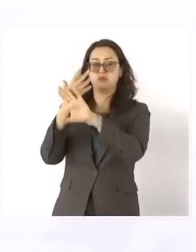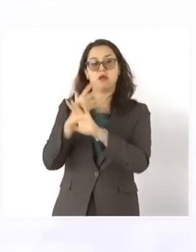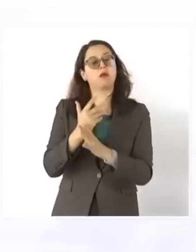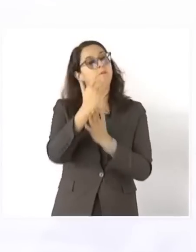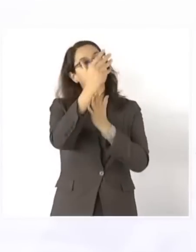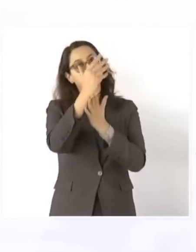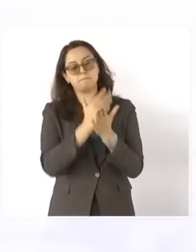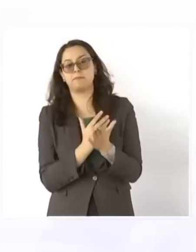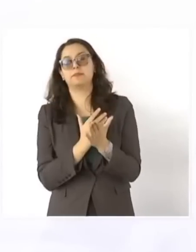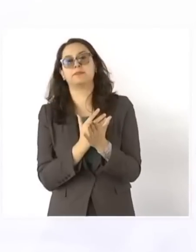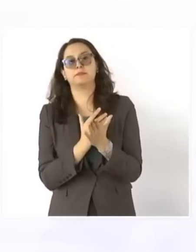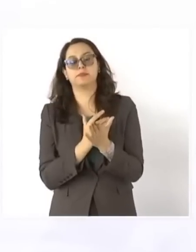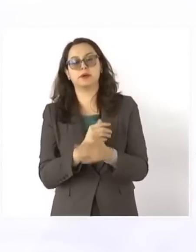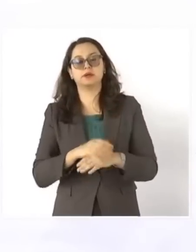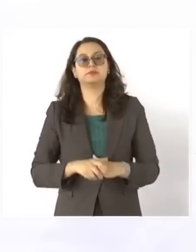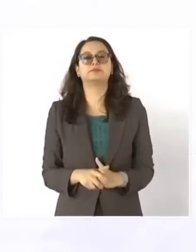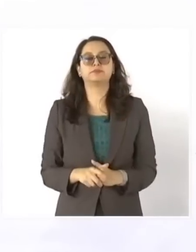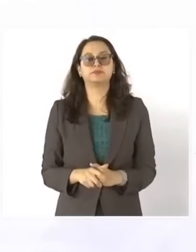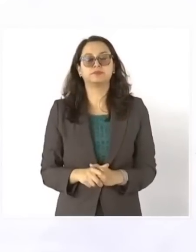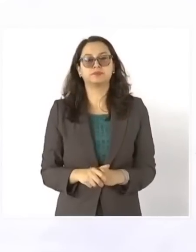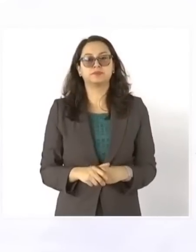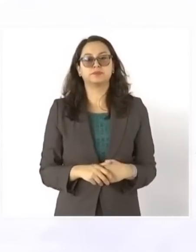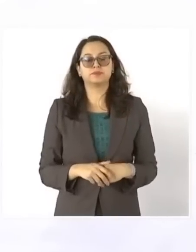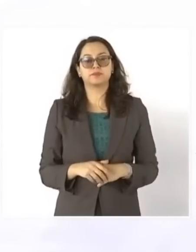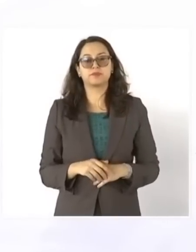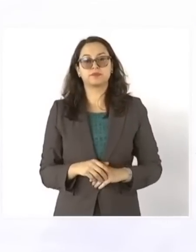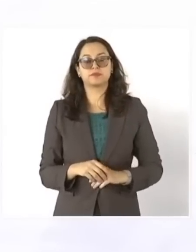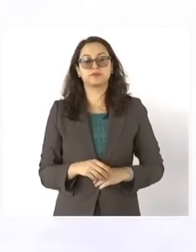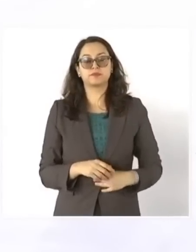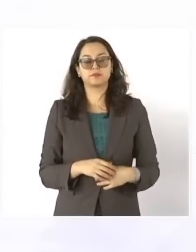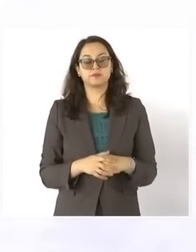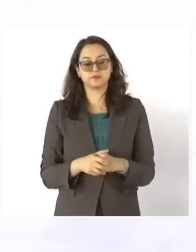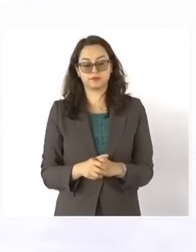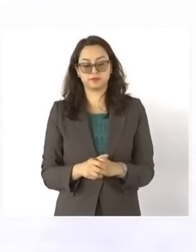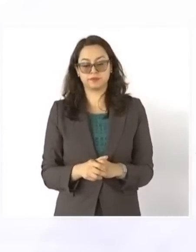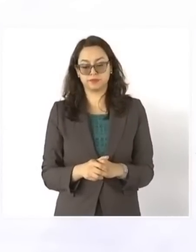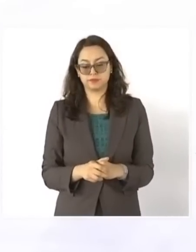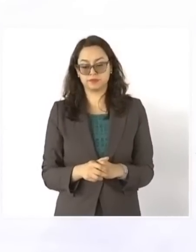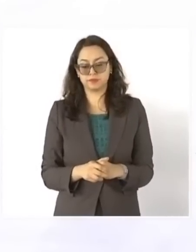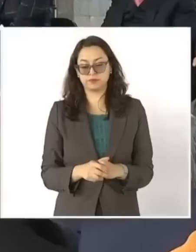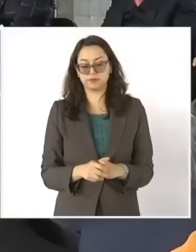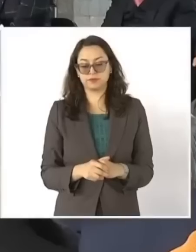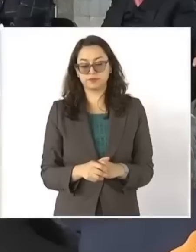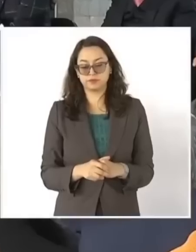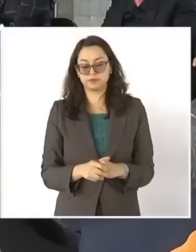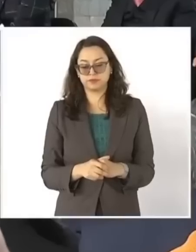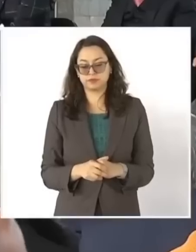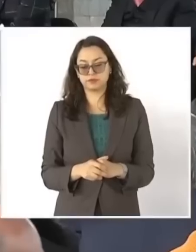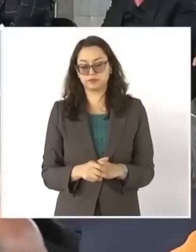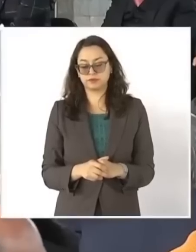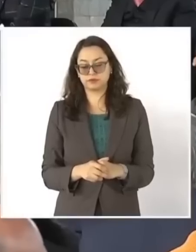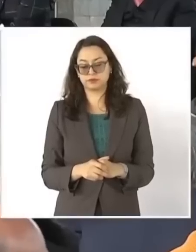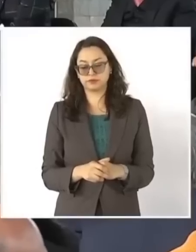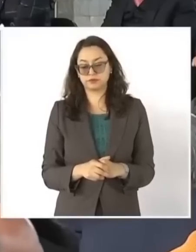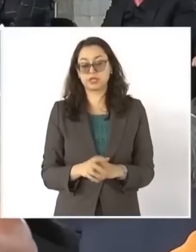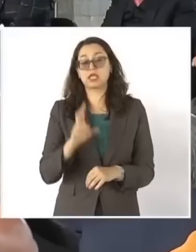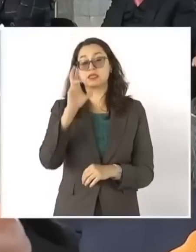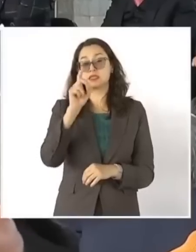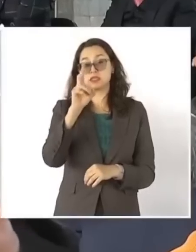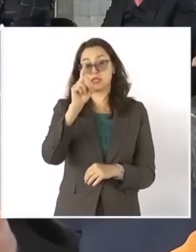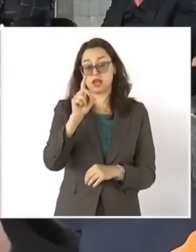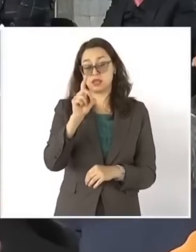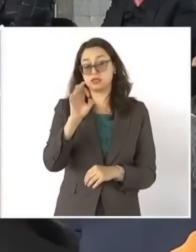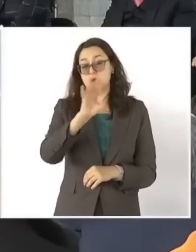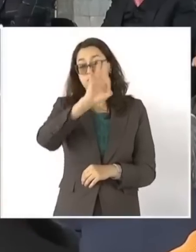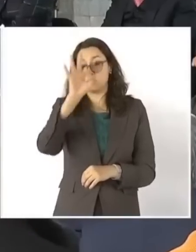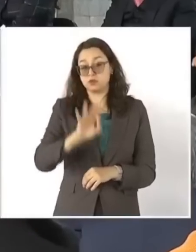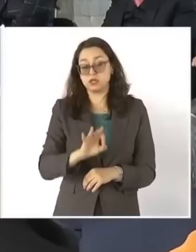al cambio climático global 30% de pequeñas y medianas empresas con financiamiento ahí